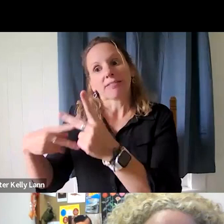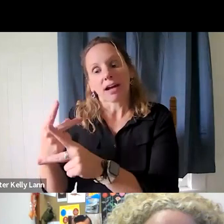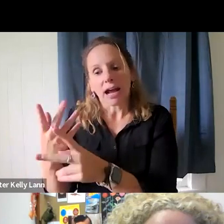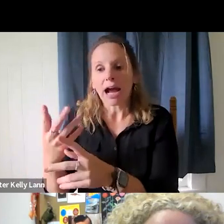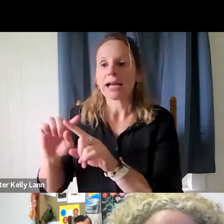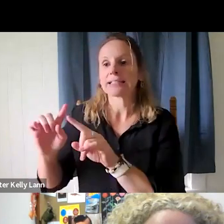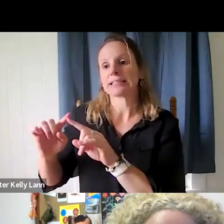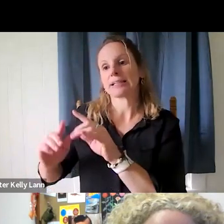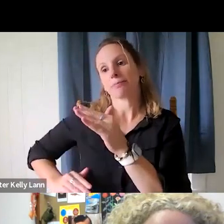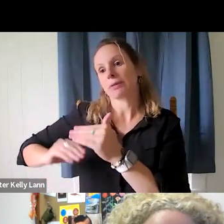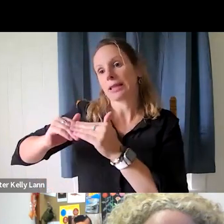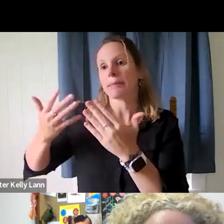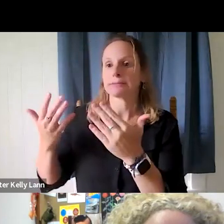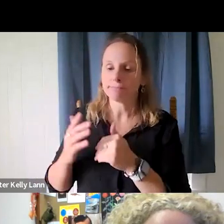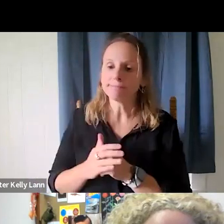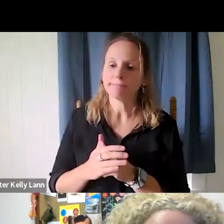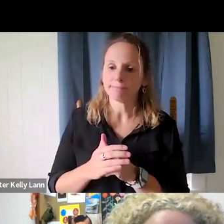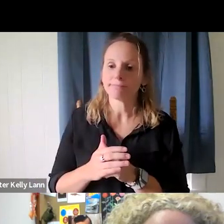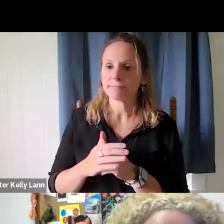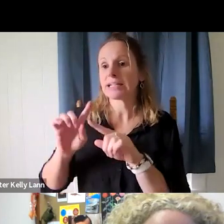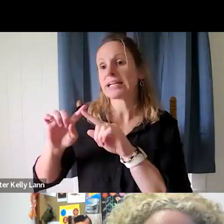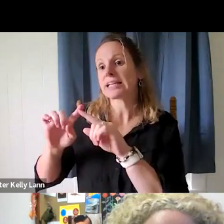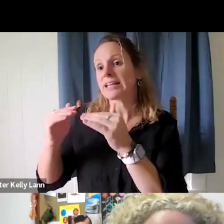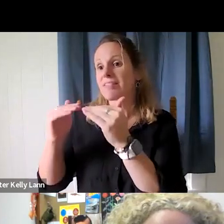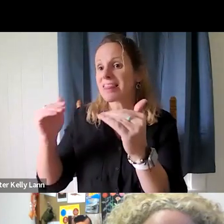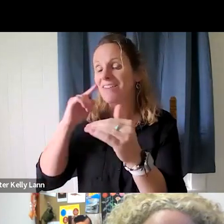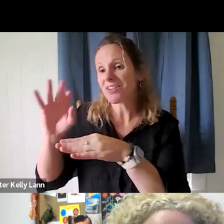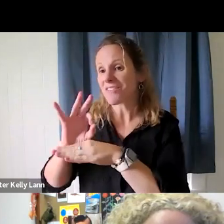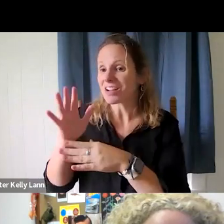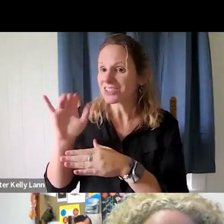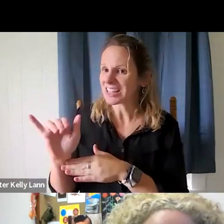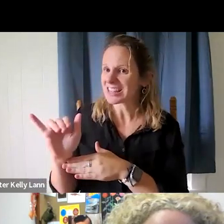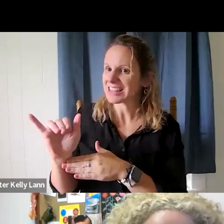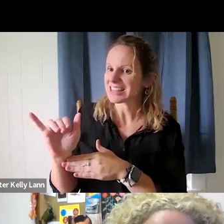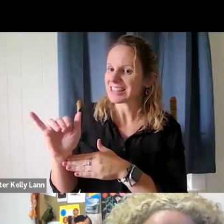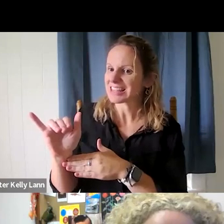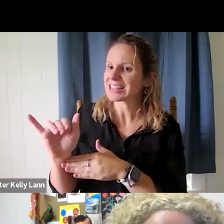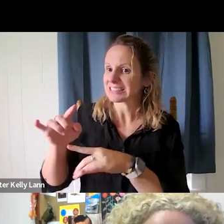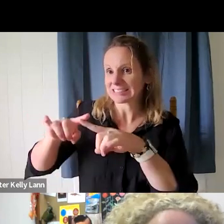y niveles de funcionamiento. Así que ahí es donde realmente dependeríamos más de ustedes